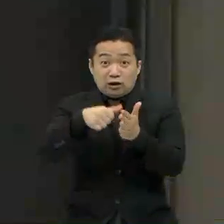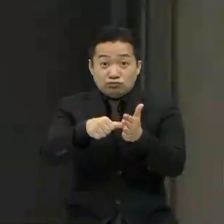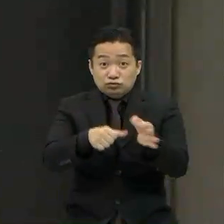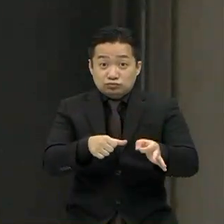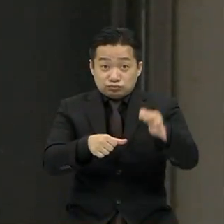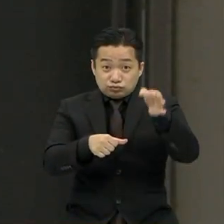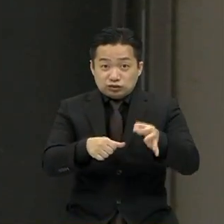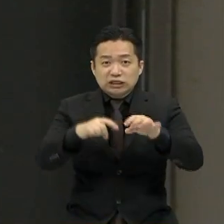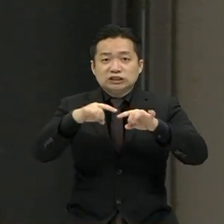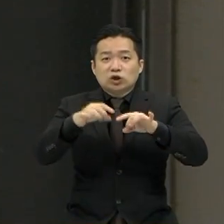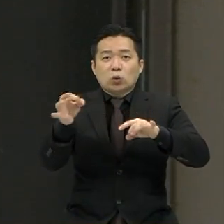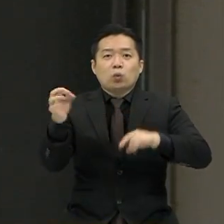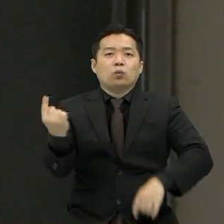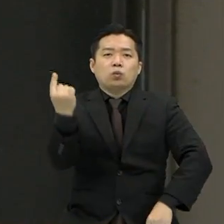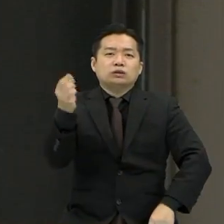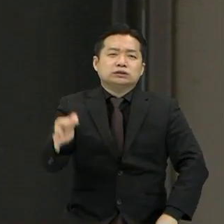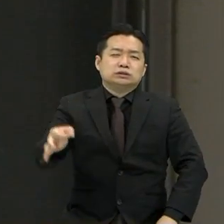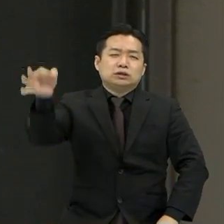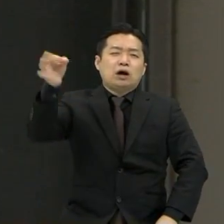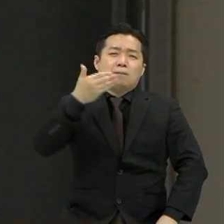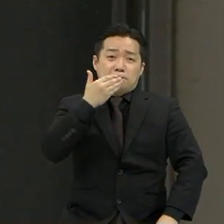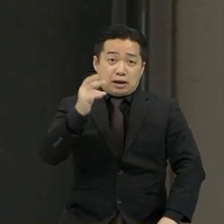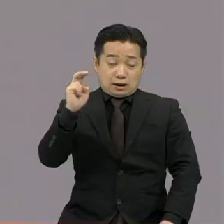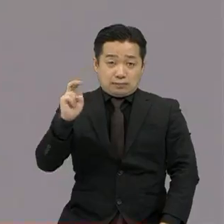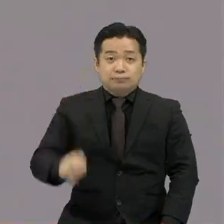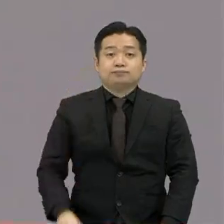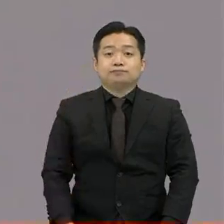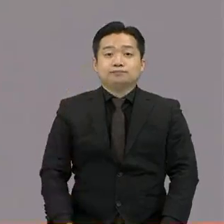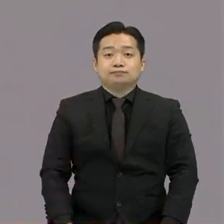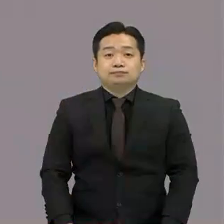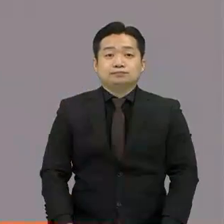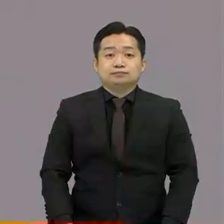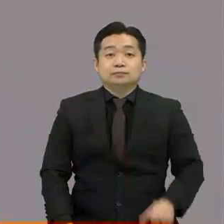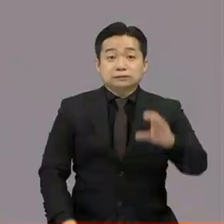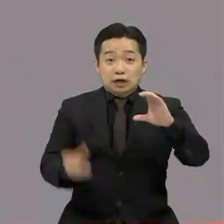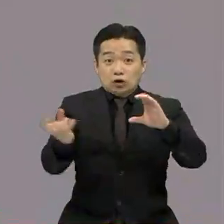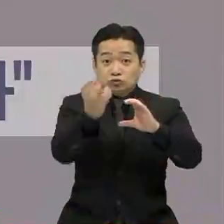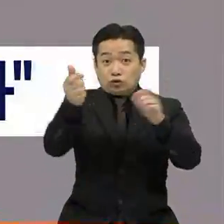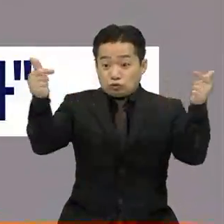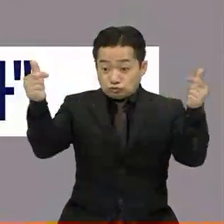인상 등으로 이어질 수 있습니다. 반면 탄소 중립 흐름에 발맞추지 못하면